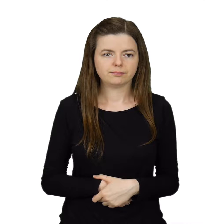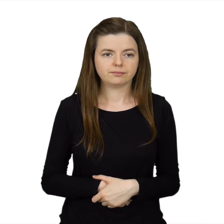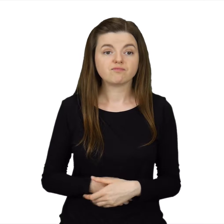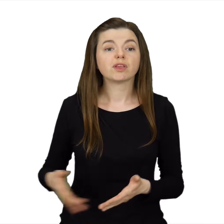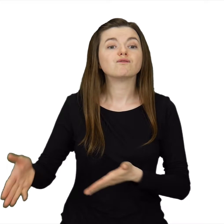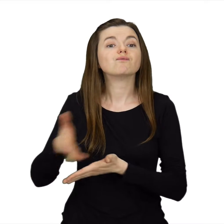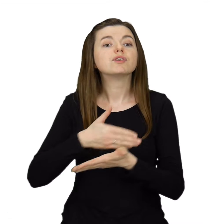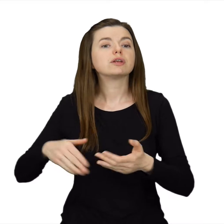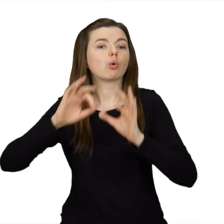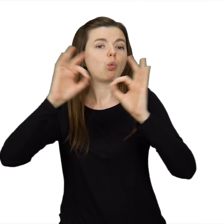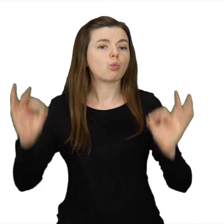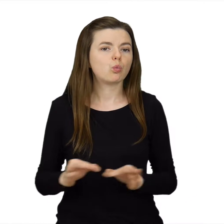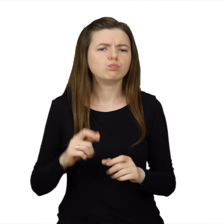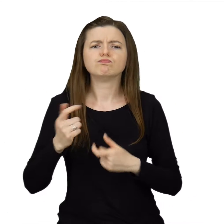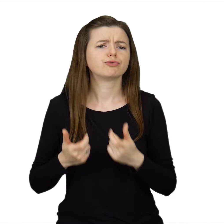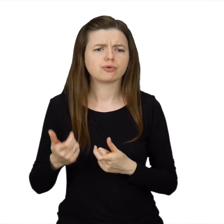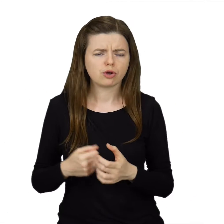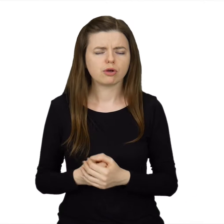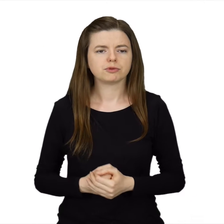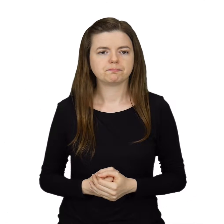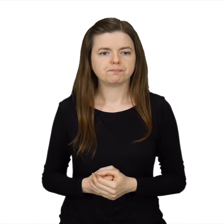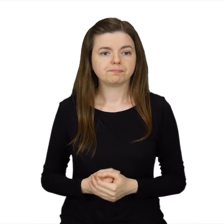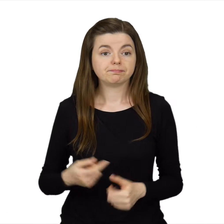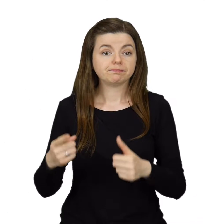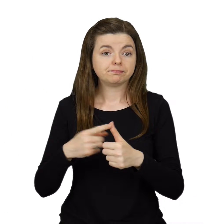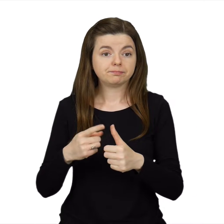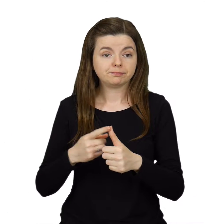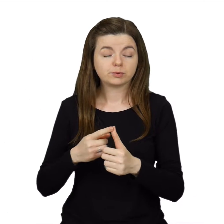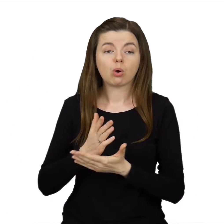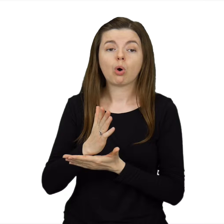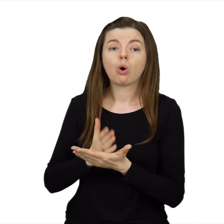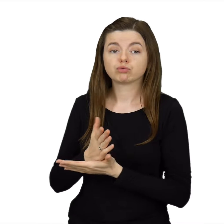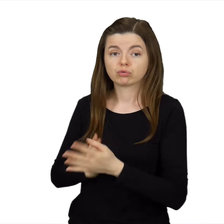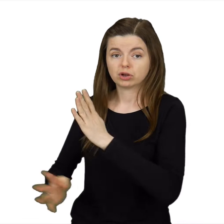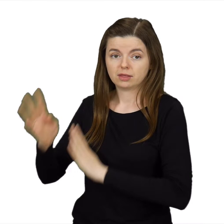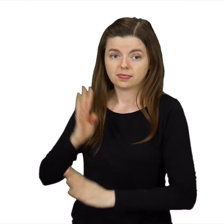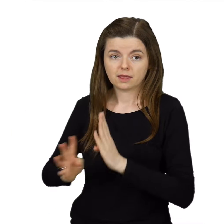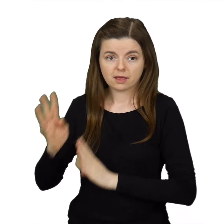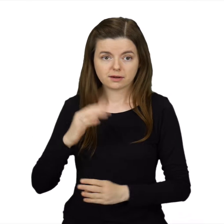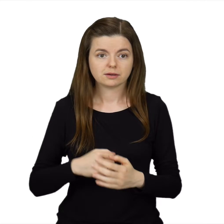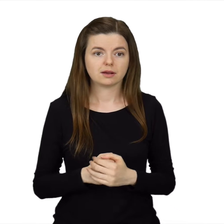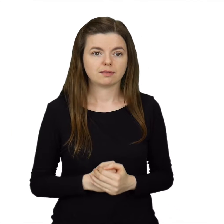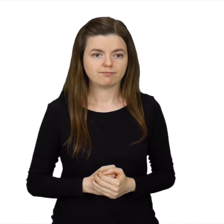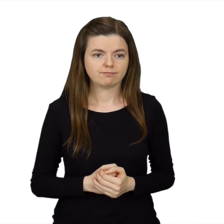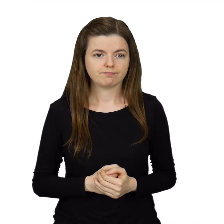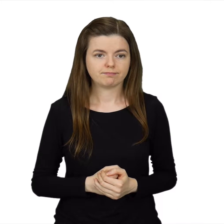WYDZIAŁ OGÓLNY obsługa interesantów,